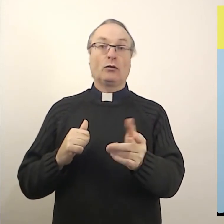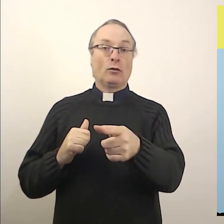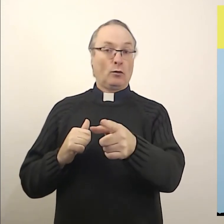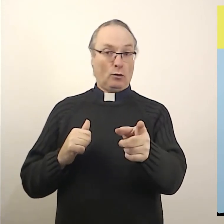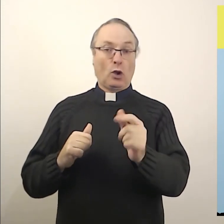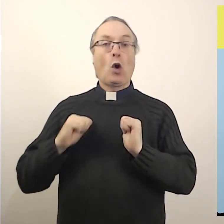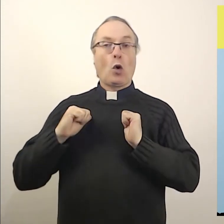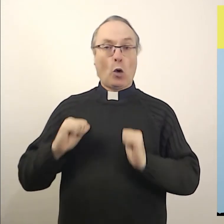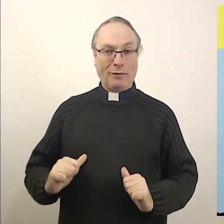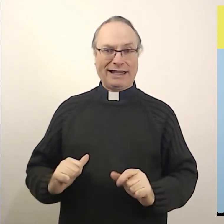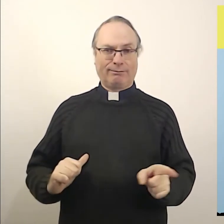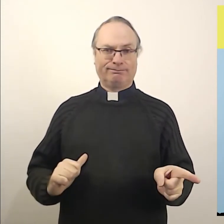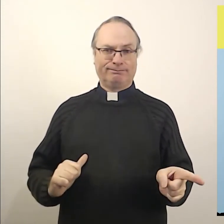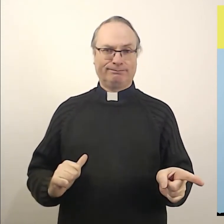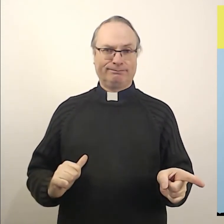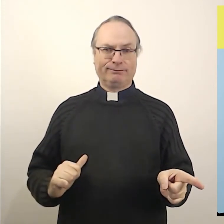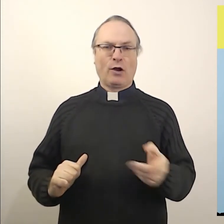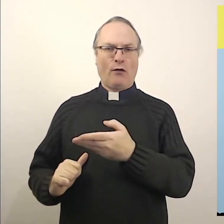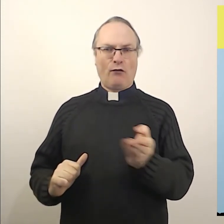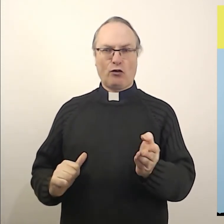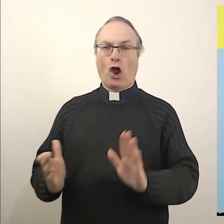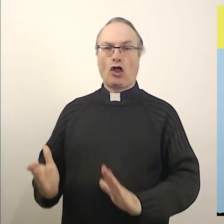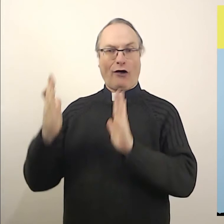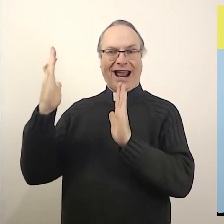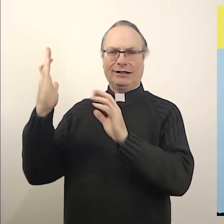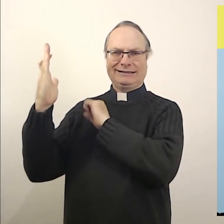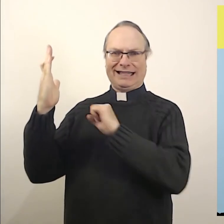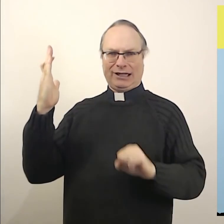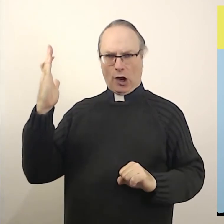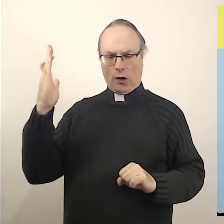Humiliez-vous devant le Seigneur